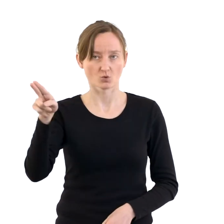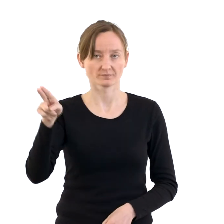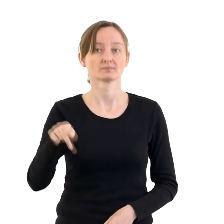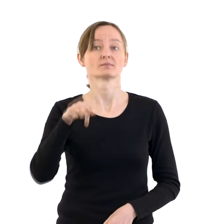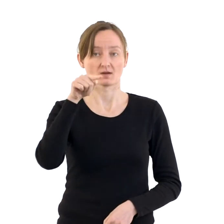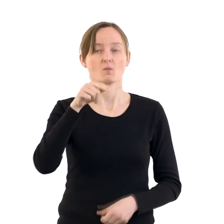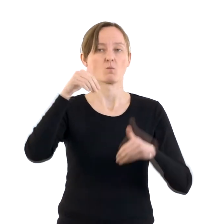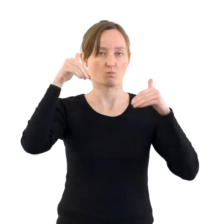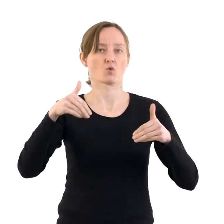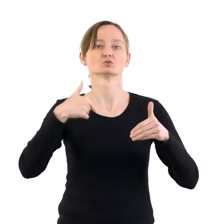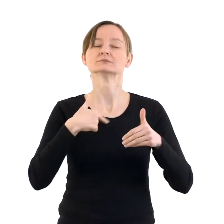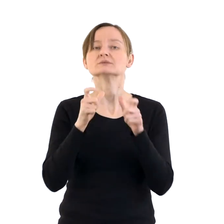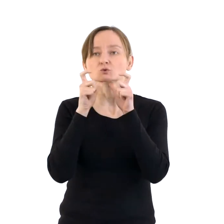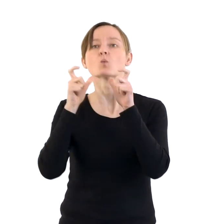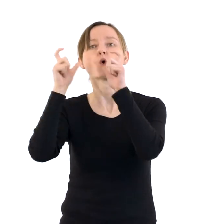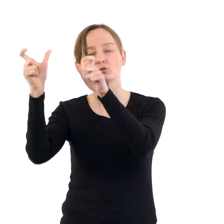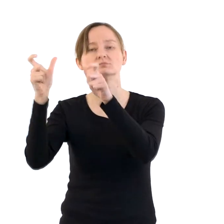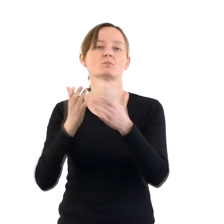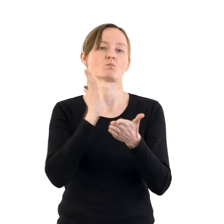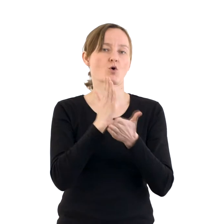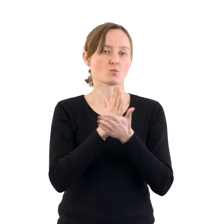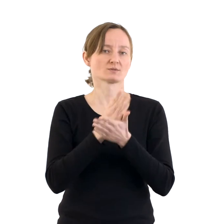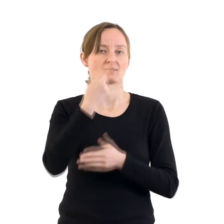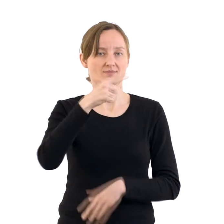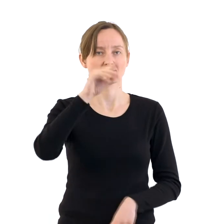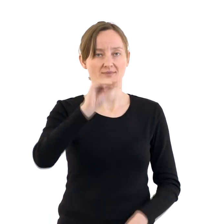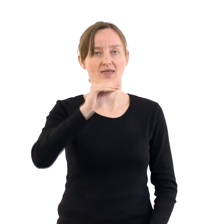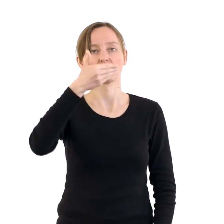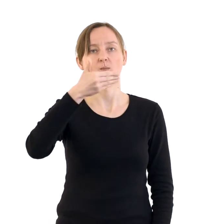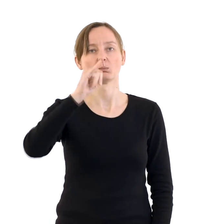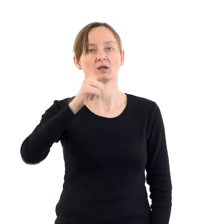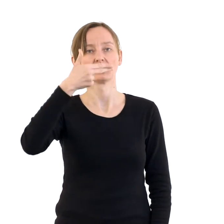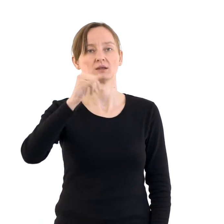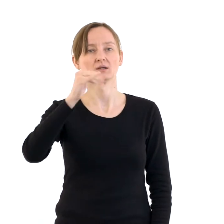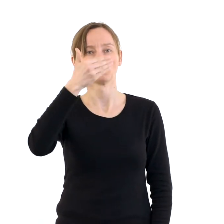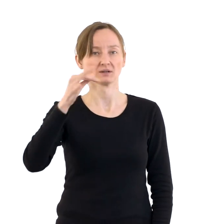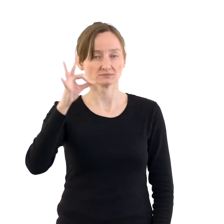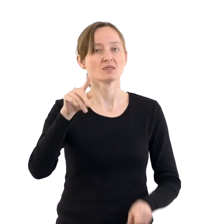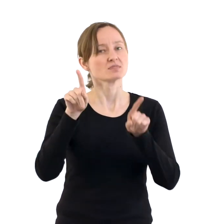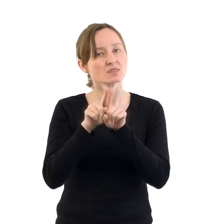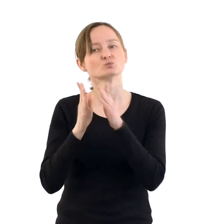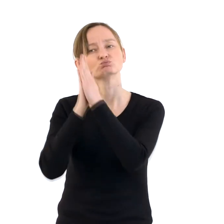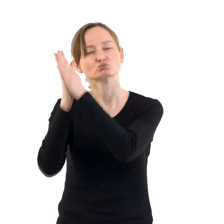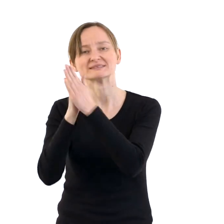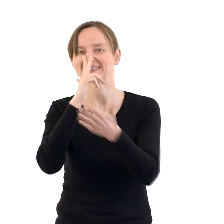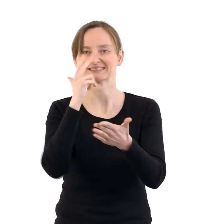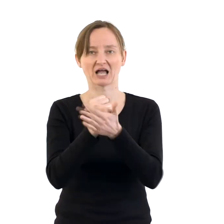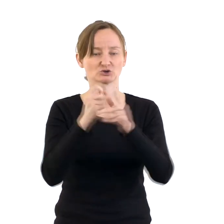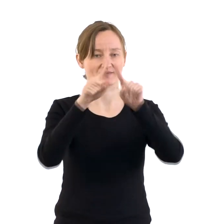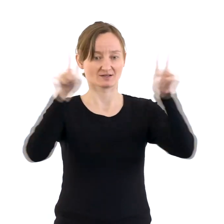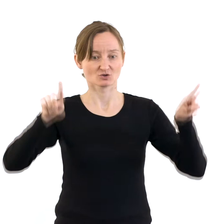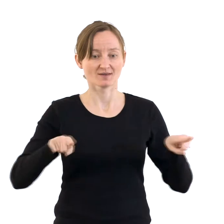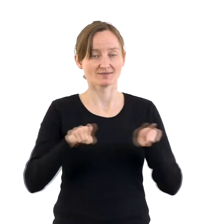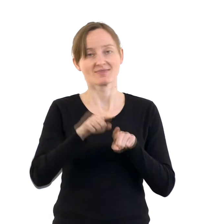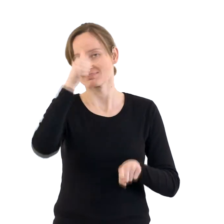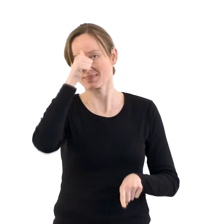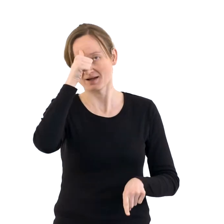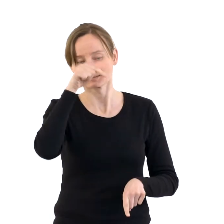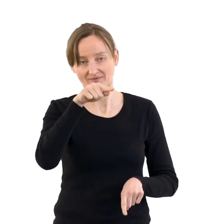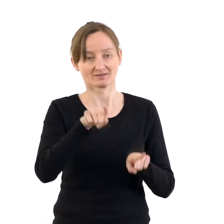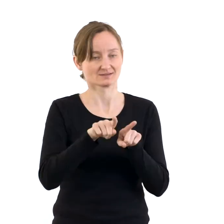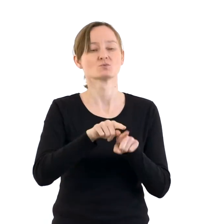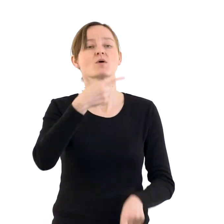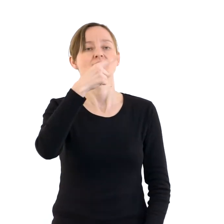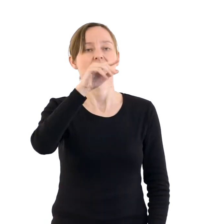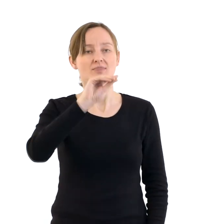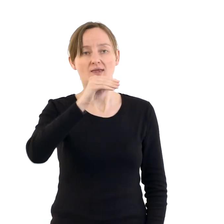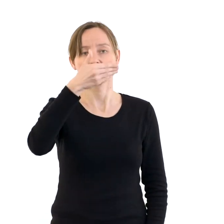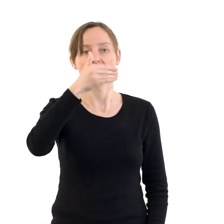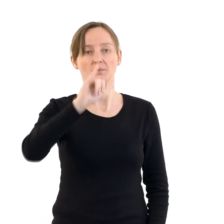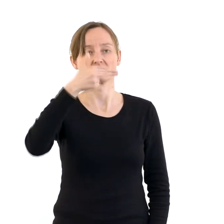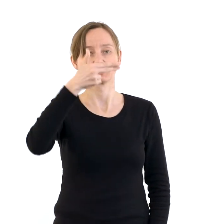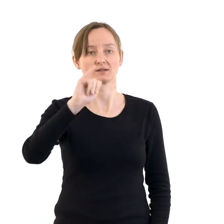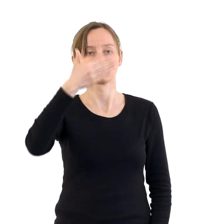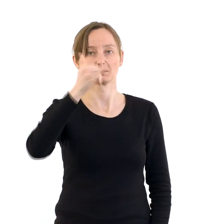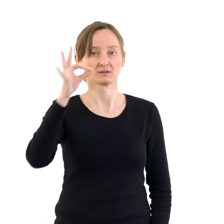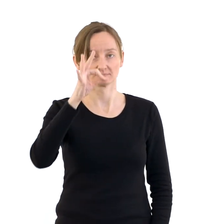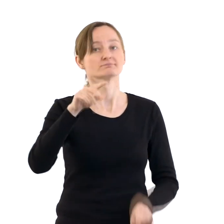Podmioty udzielające pomocy są zobowiązane do wydawania zaświadczeń de minimis